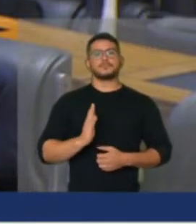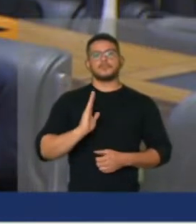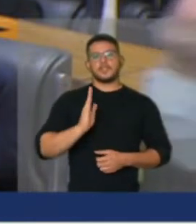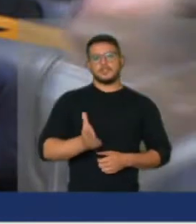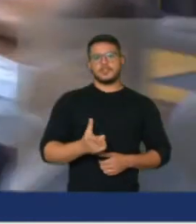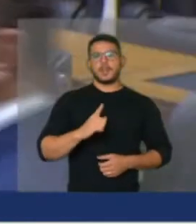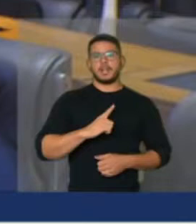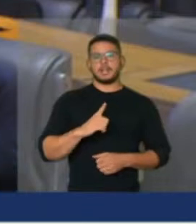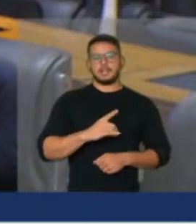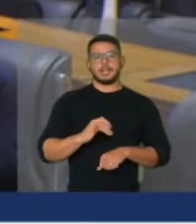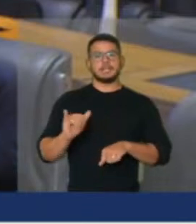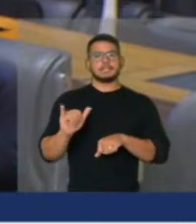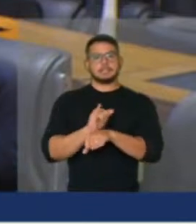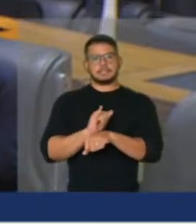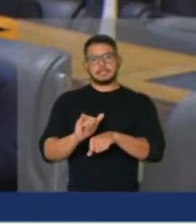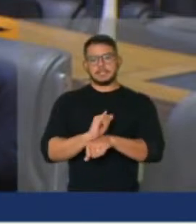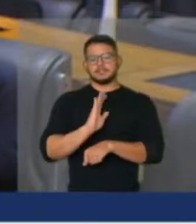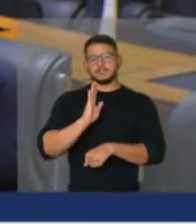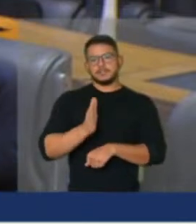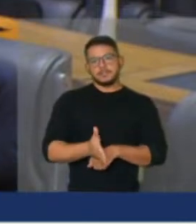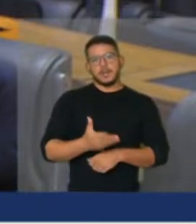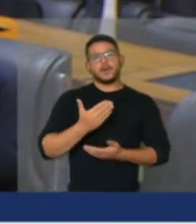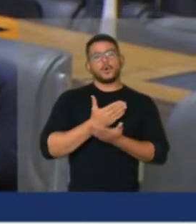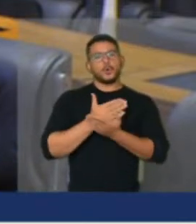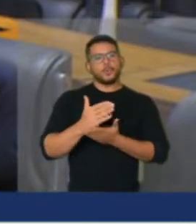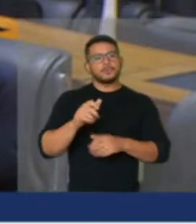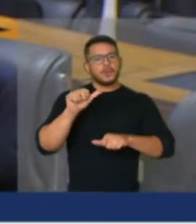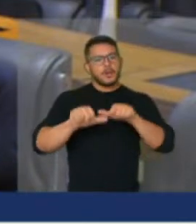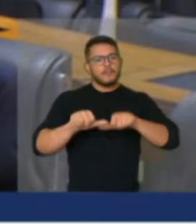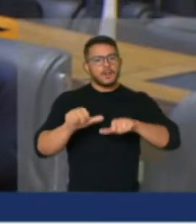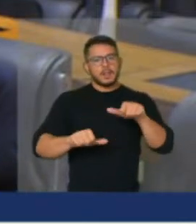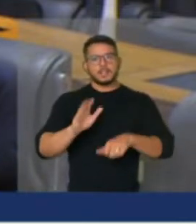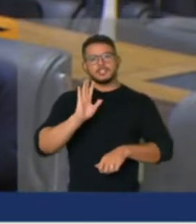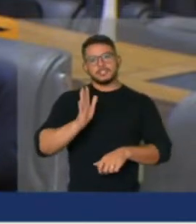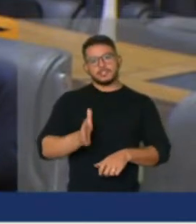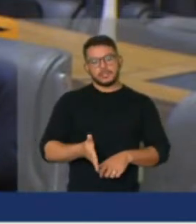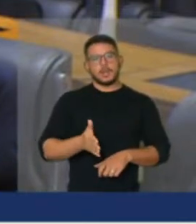ATIVIDADES, A PRÓPRIA ESTRUTURA ESTÁ EXECUTANDO